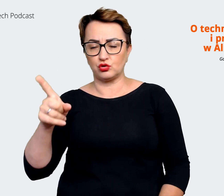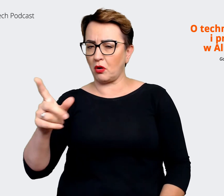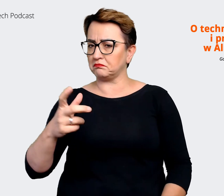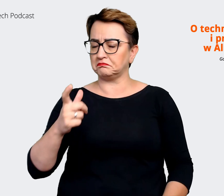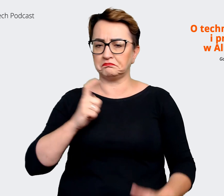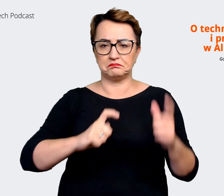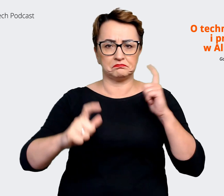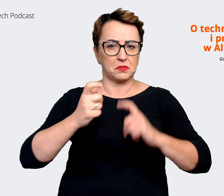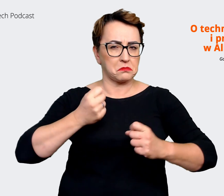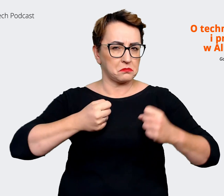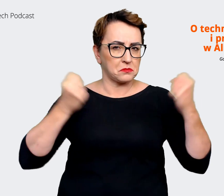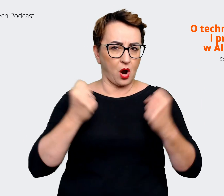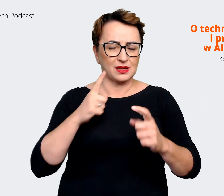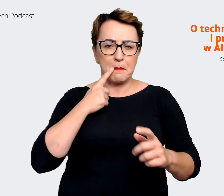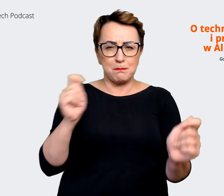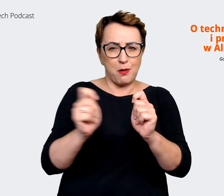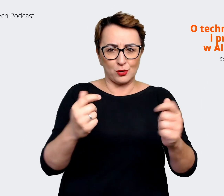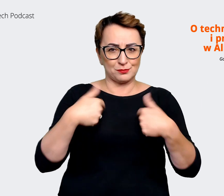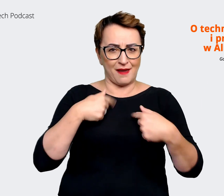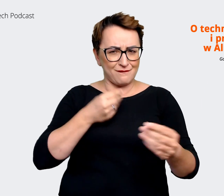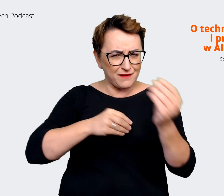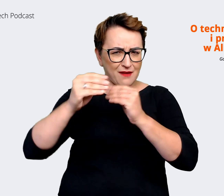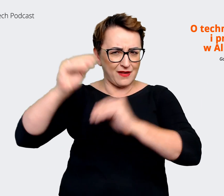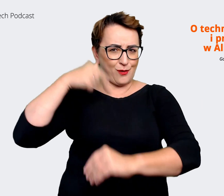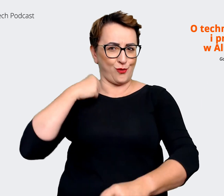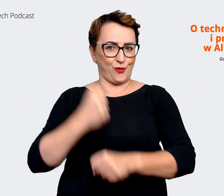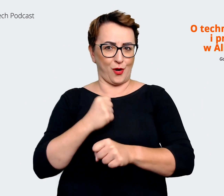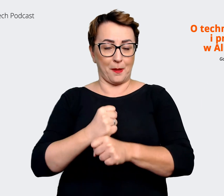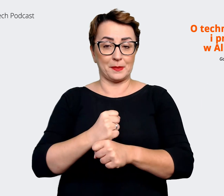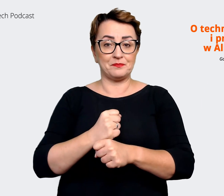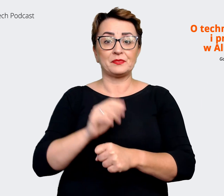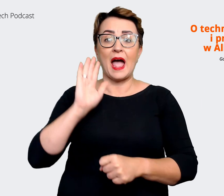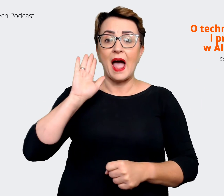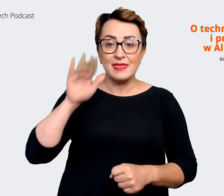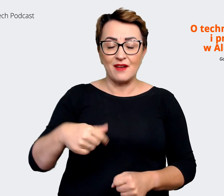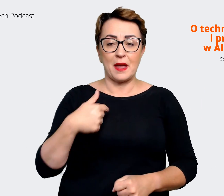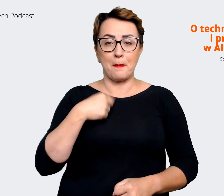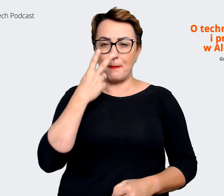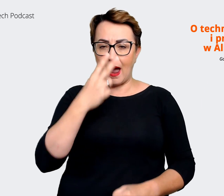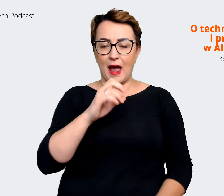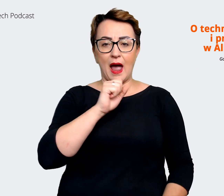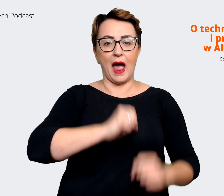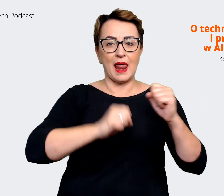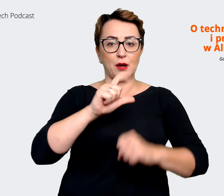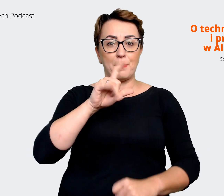i pobudzające, żeby robić więcej, a zwłaszcza patrząc, że Allegro Pay ostatnimi laty podwaja